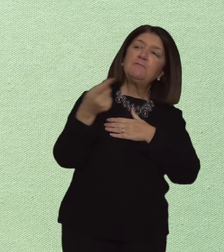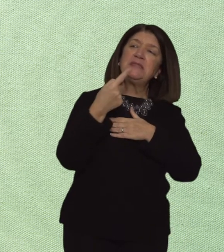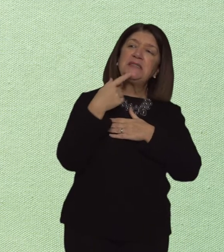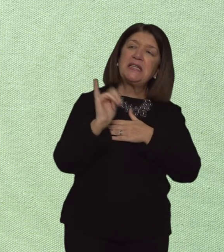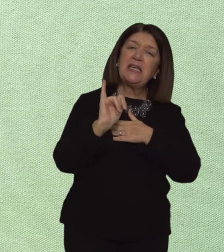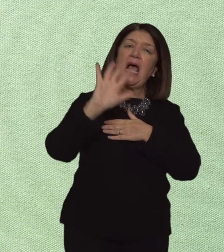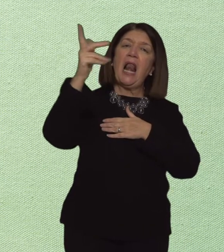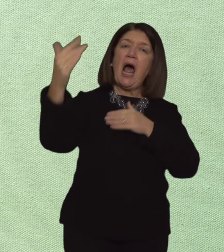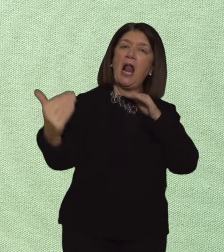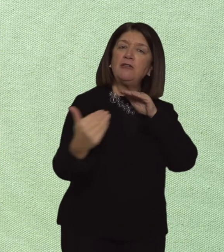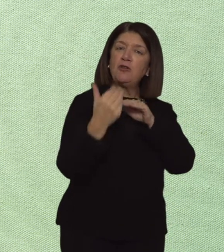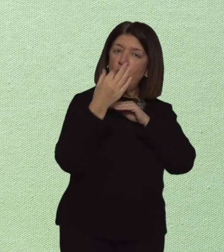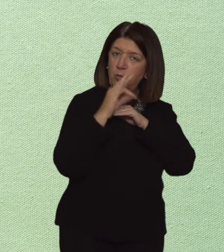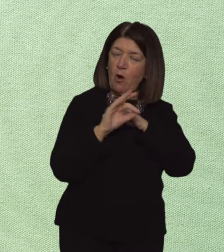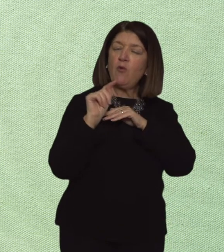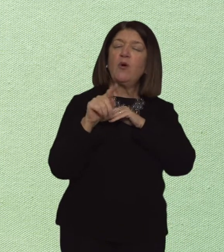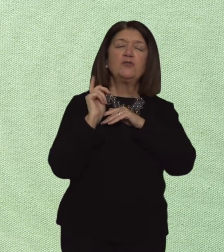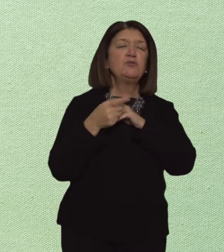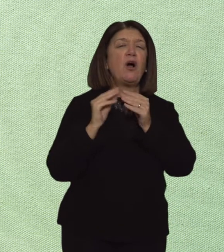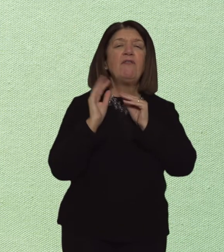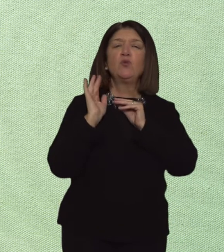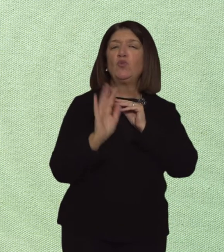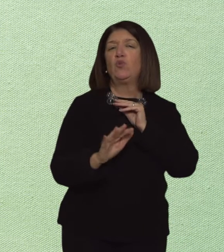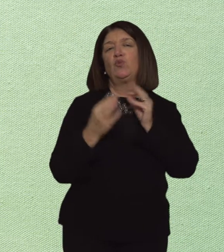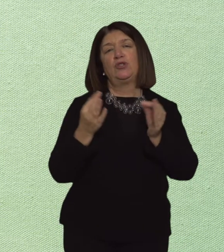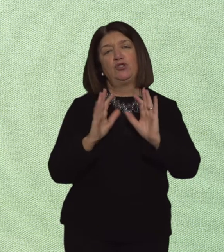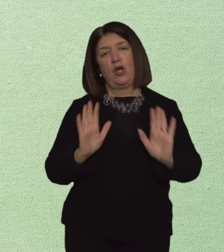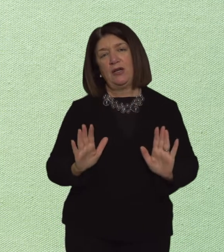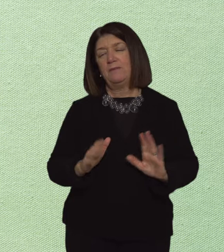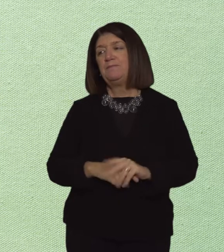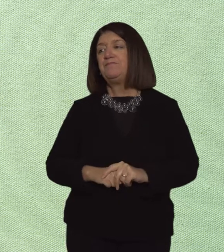Certo, se posso uscire un po' dagli schemi e farti una domanda personale, vorrei chiederti come